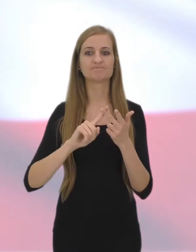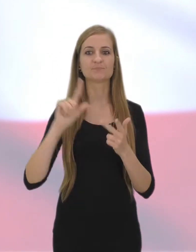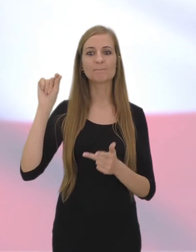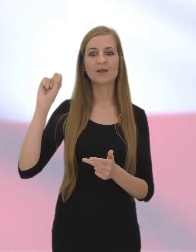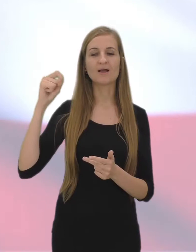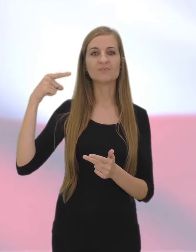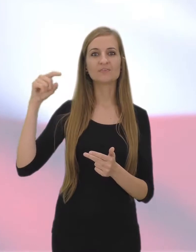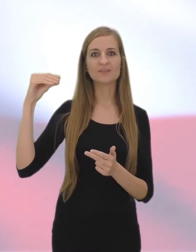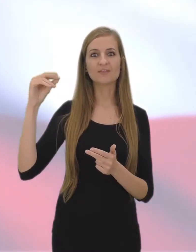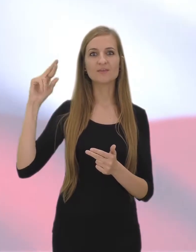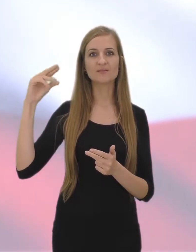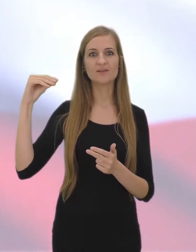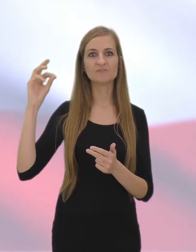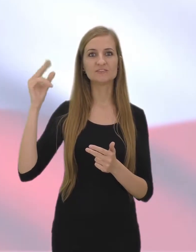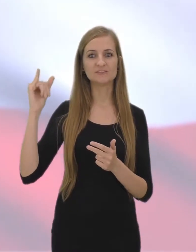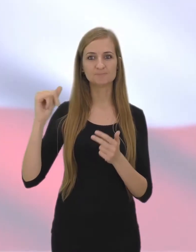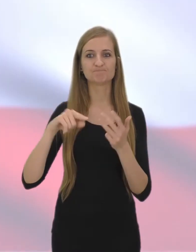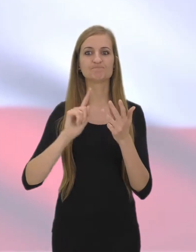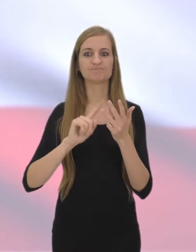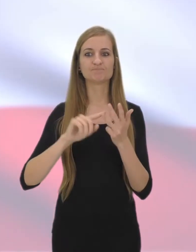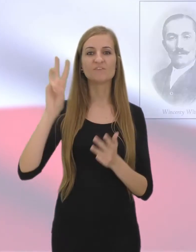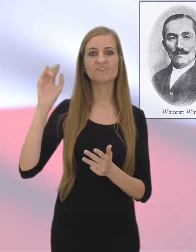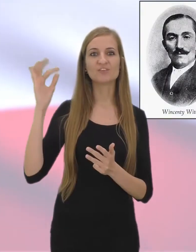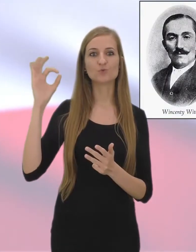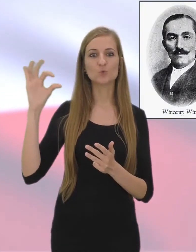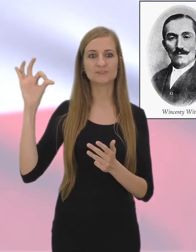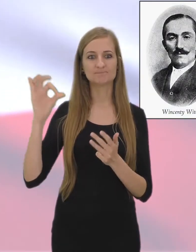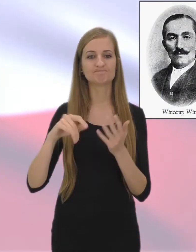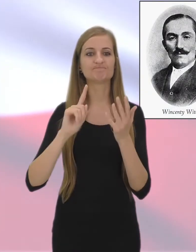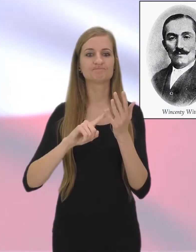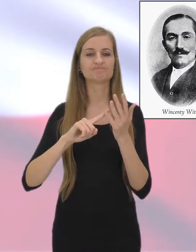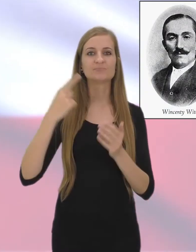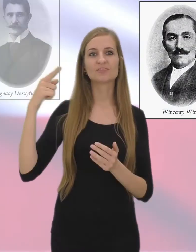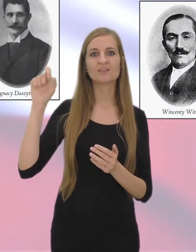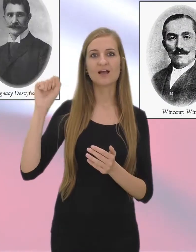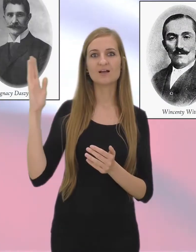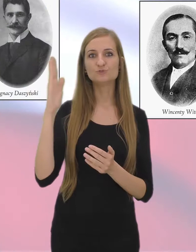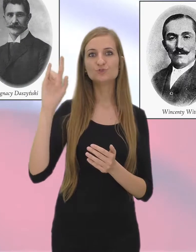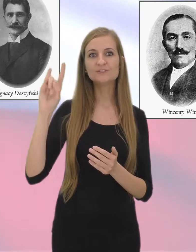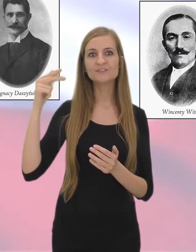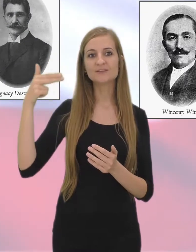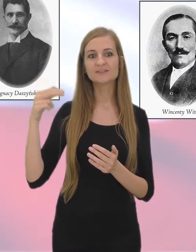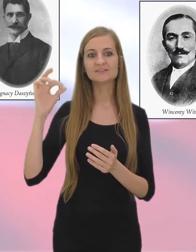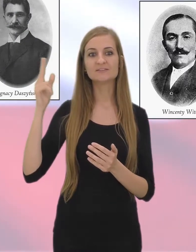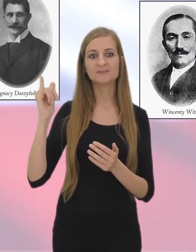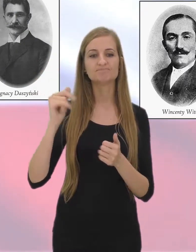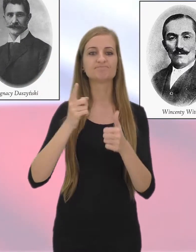Paderewski, Witos, Daszyński,